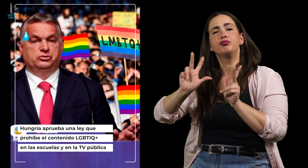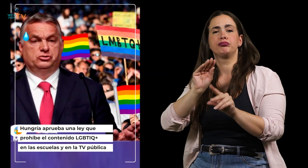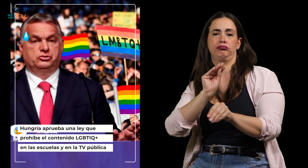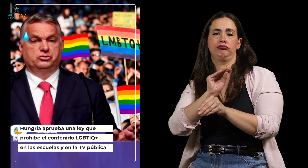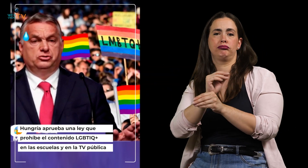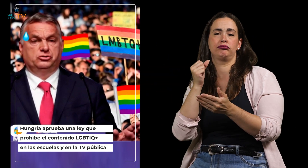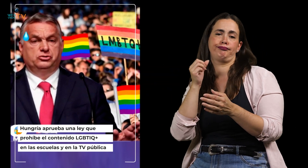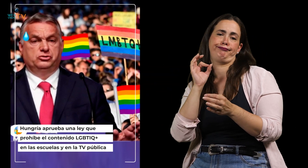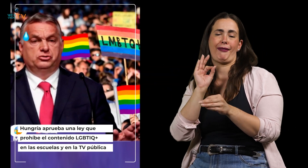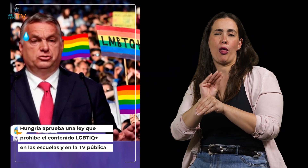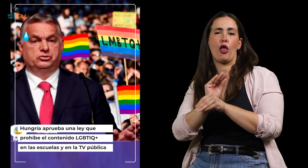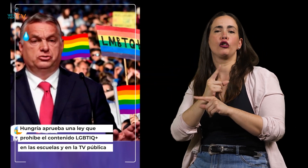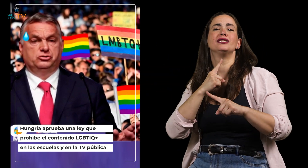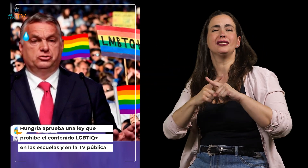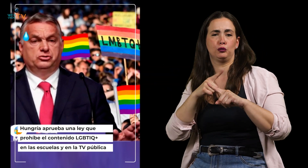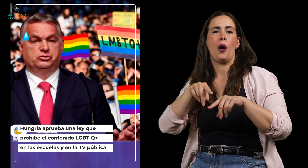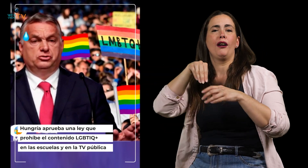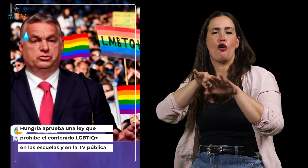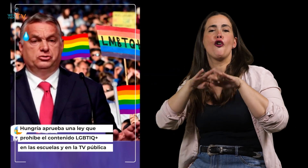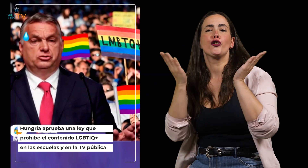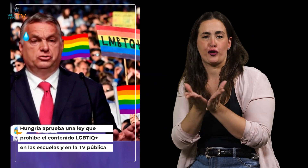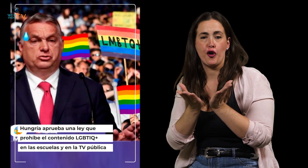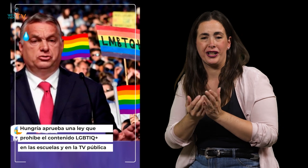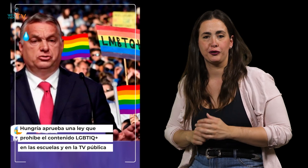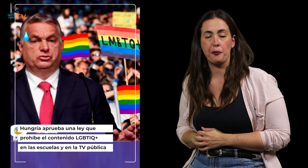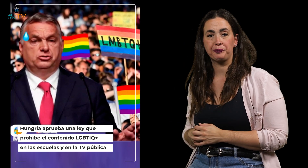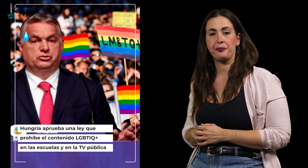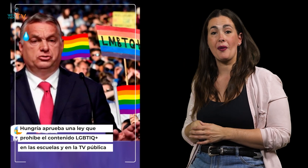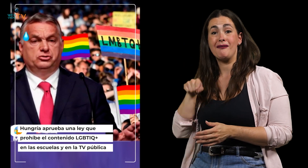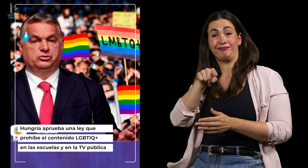podrán impartir clases de educación sexual en las escuelas.